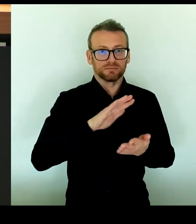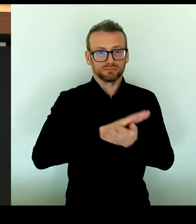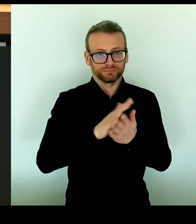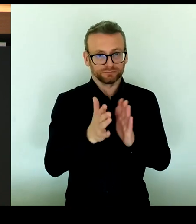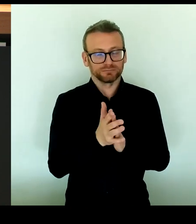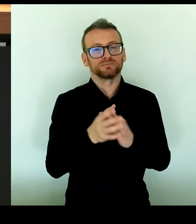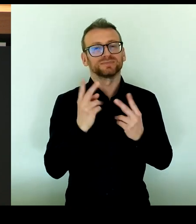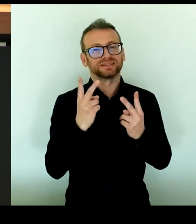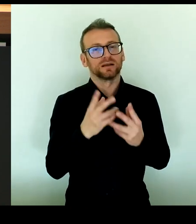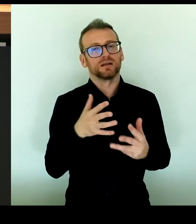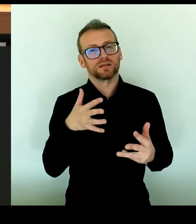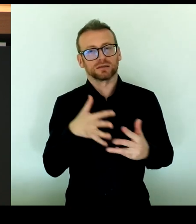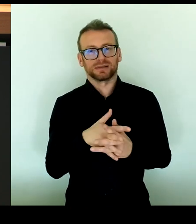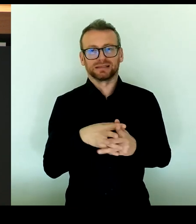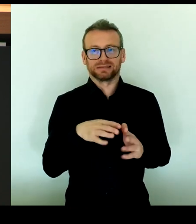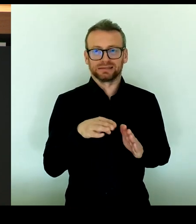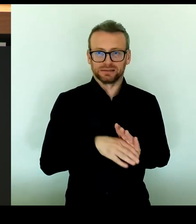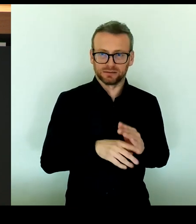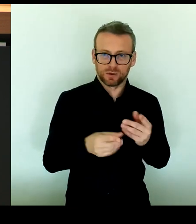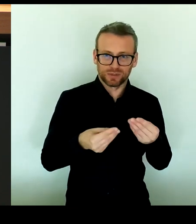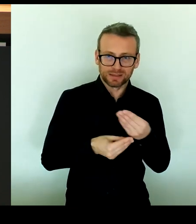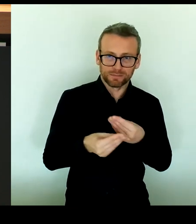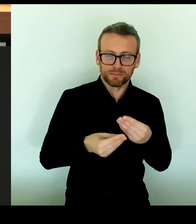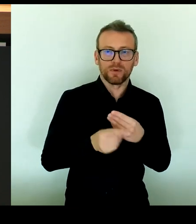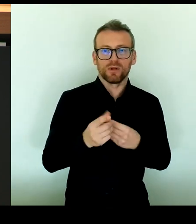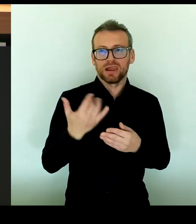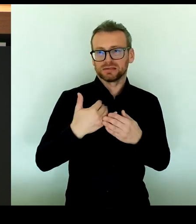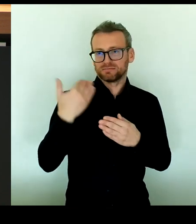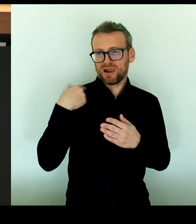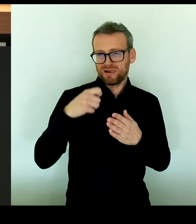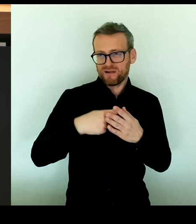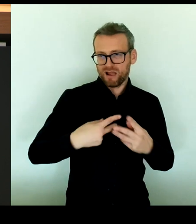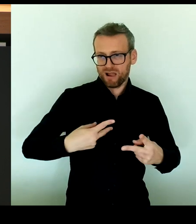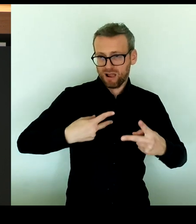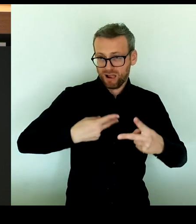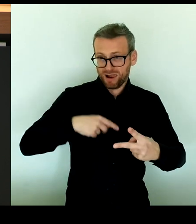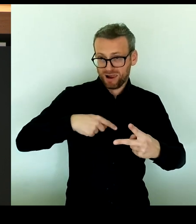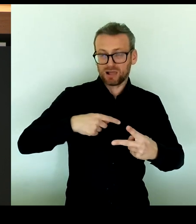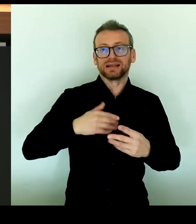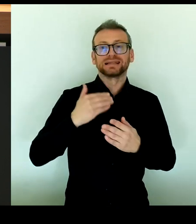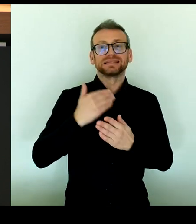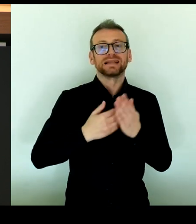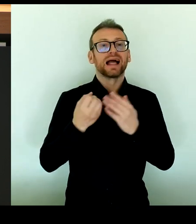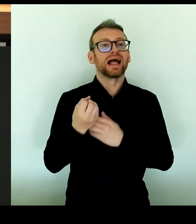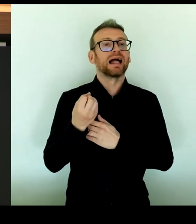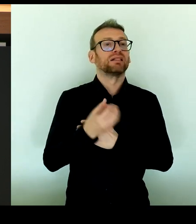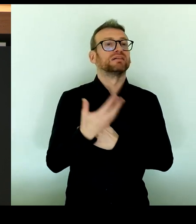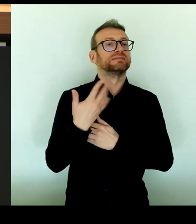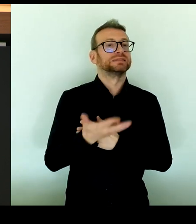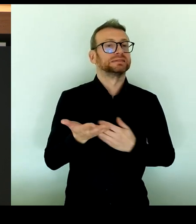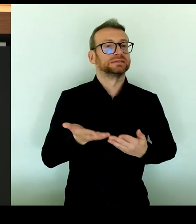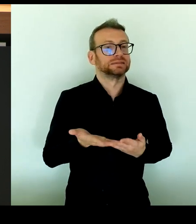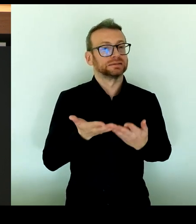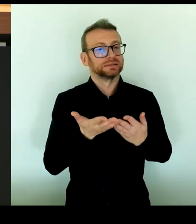voranbringen und dem Recht auf informationelle Selbstbestimmung den Stellenwert geben wollen, den ihm das Grundgesetz verleiht.